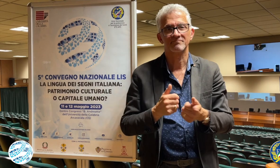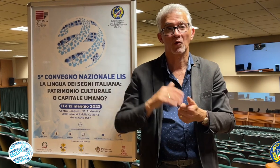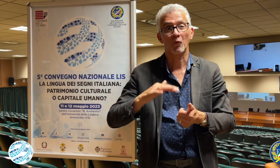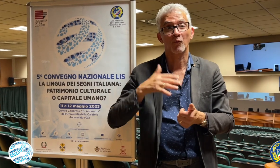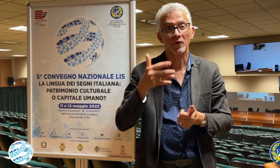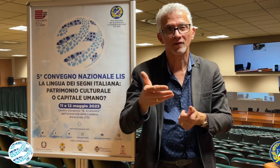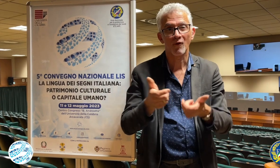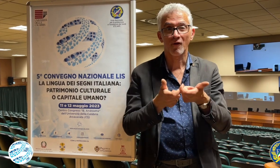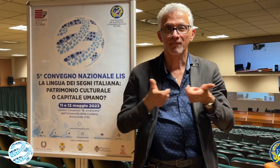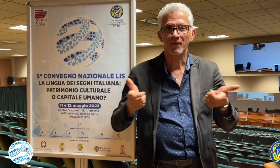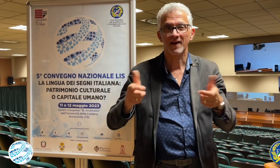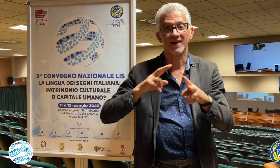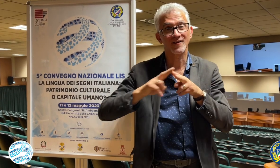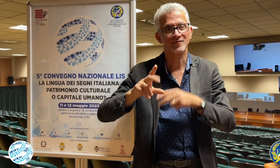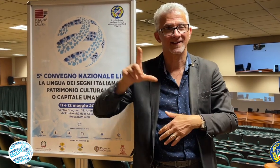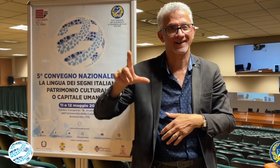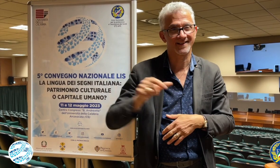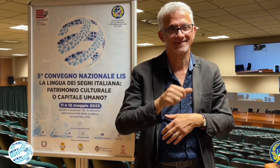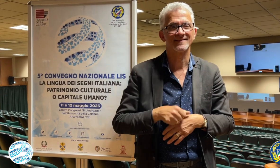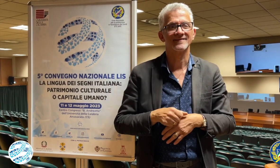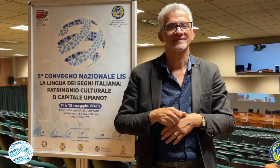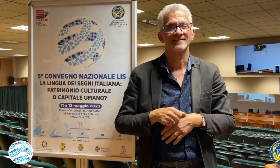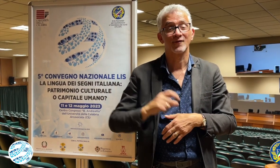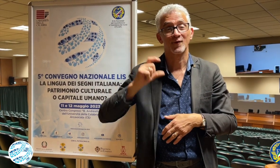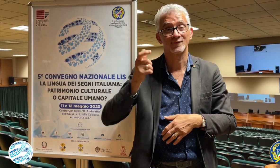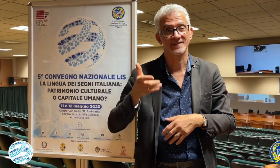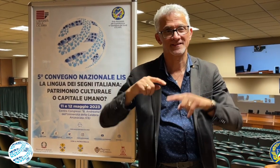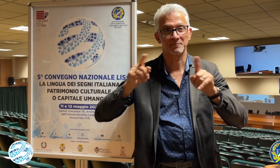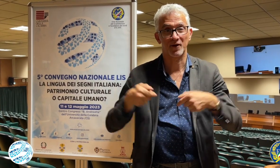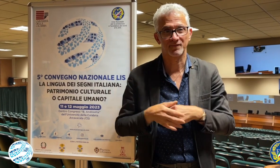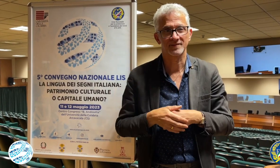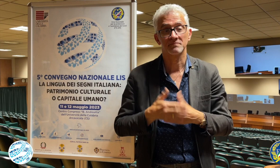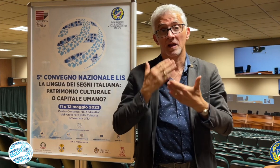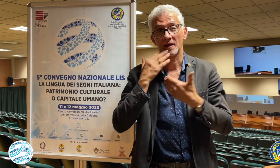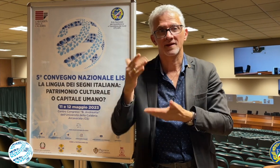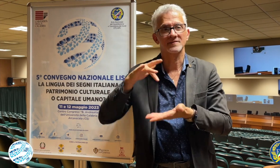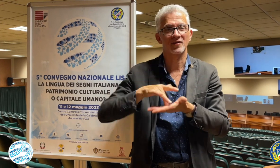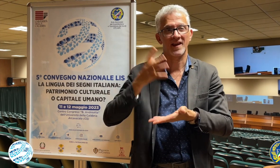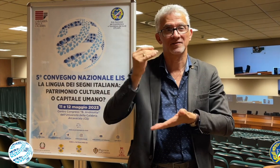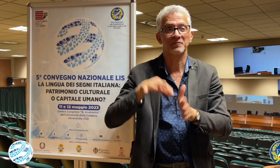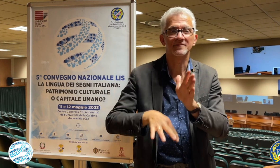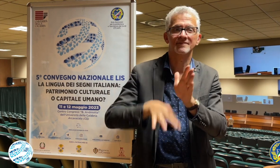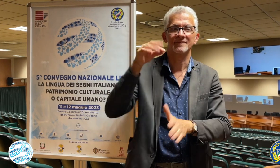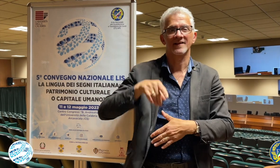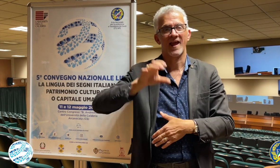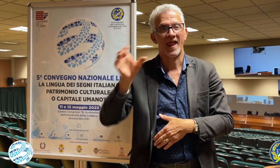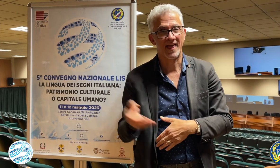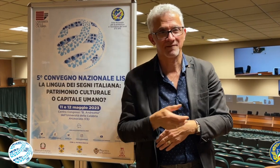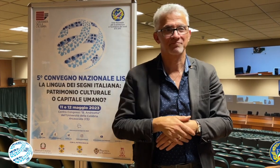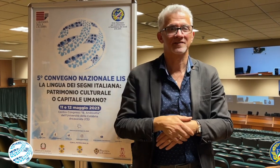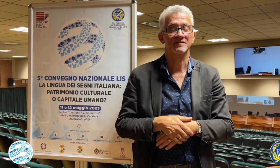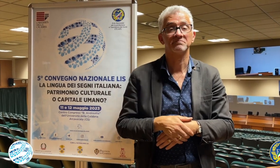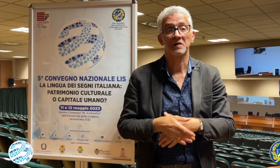Eccoci al 5º Convegno Nazionale LIS che si svolgerà qui in provincia di Cosenza; ringrazio la Sede Centrale ENS per aver scelto la Calabria.